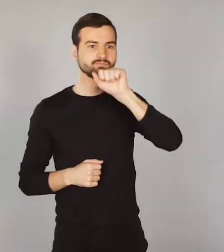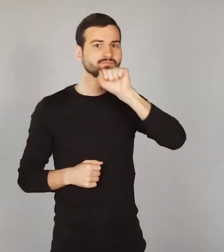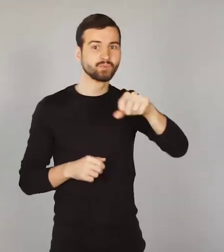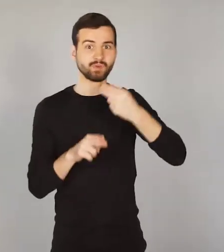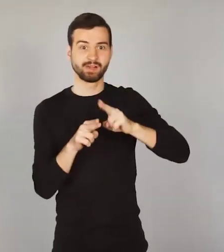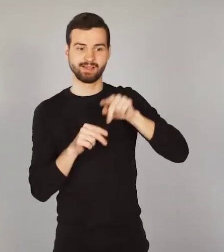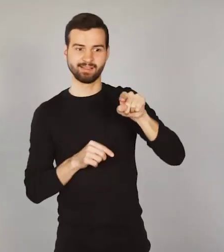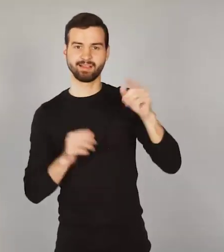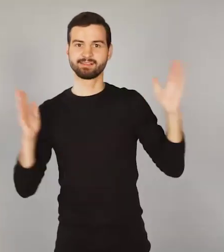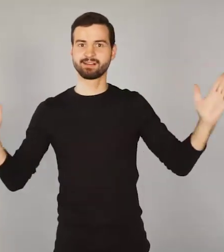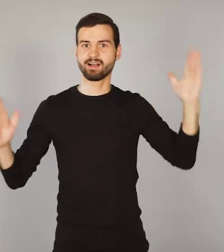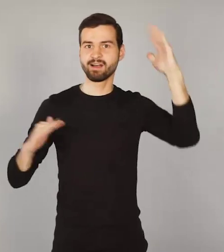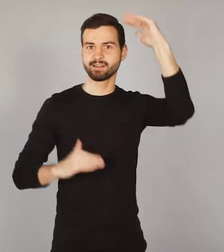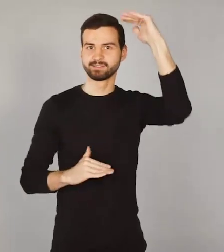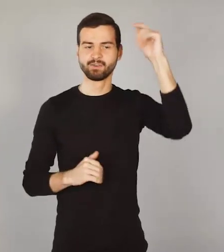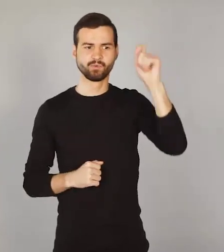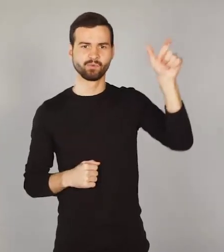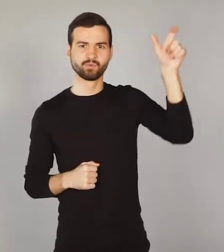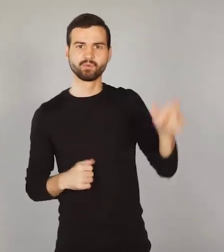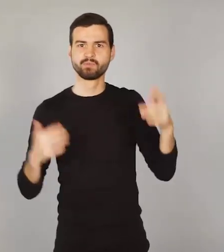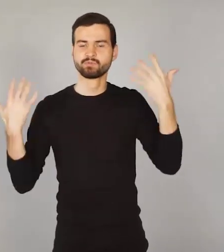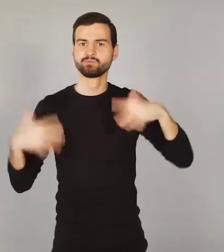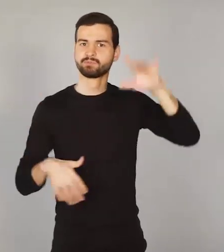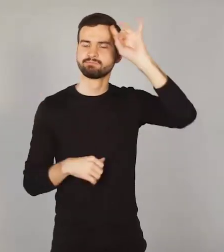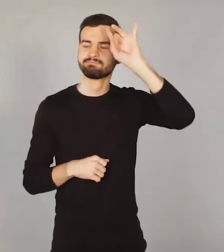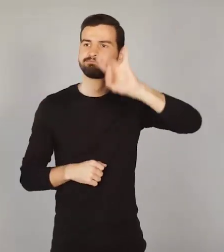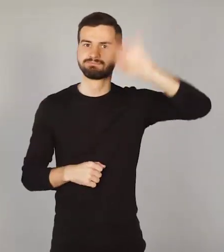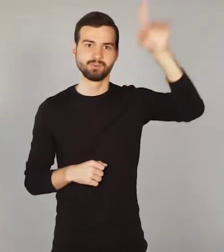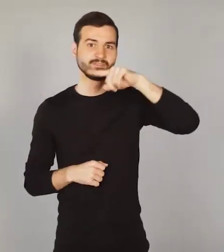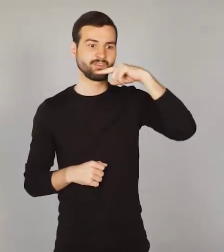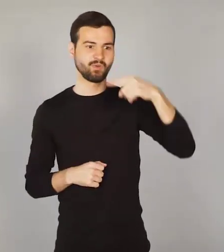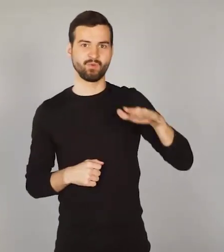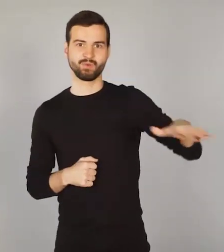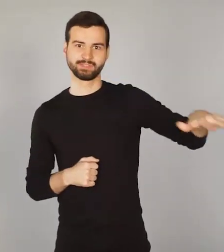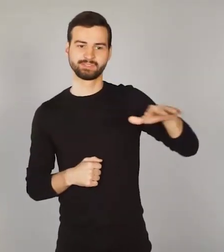Картина принесла художнику огромную известность как в России,